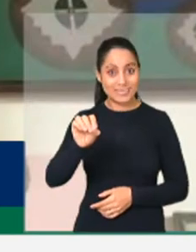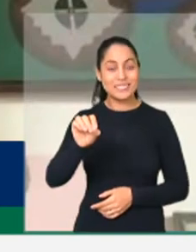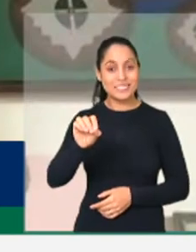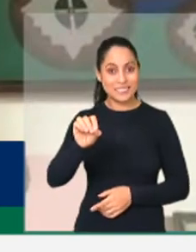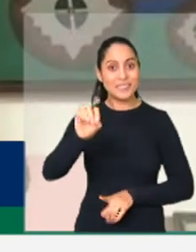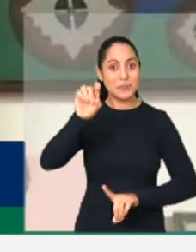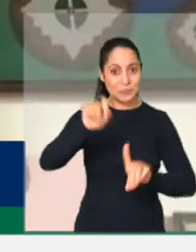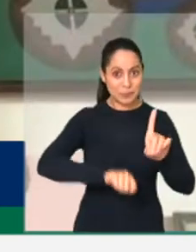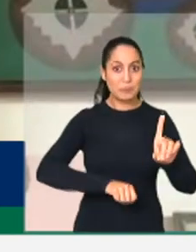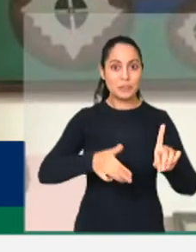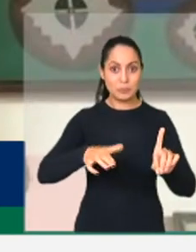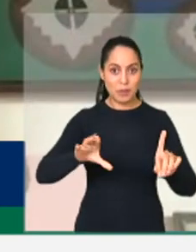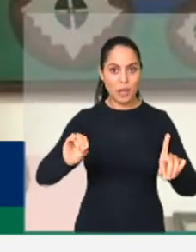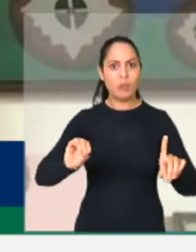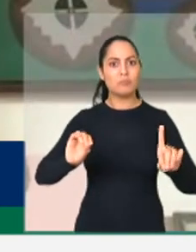MULHERES É UMA QUESTÃO NOSSA DA CÂMARA DOS DEPUTADOS,